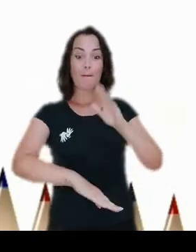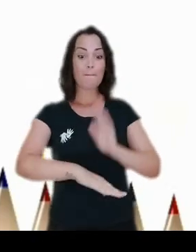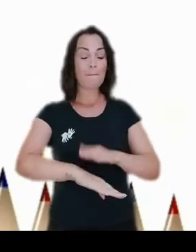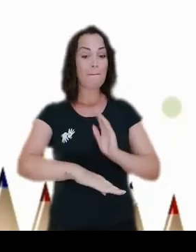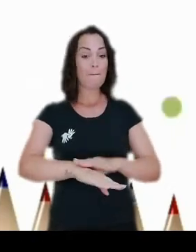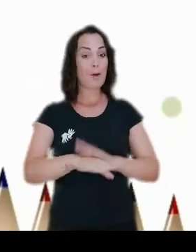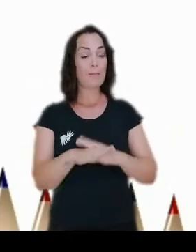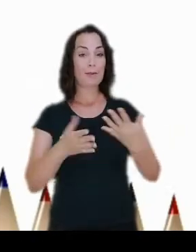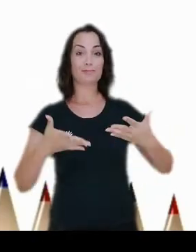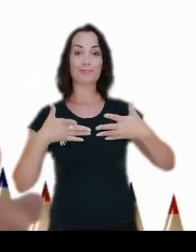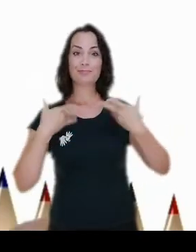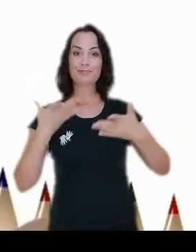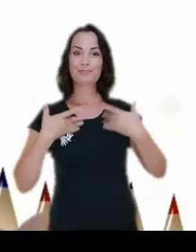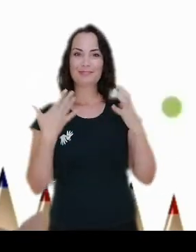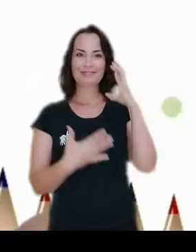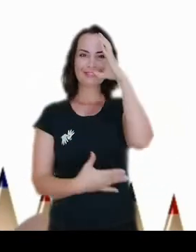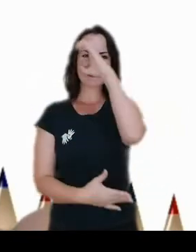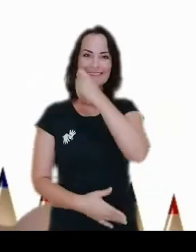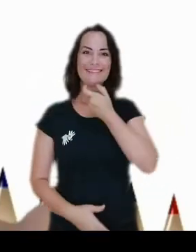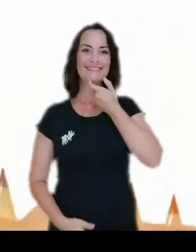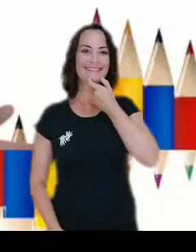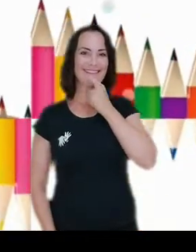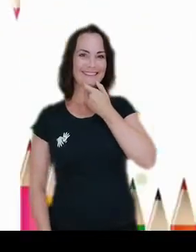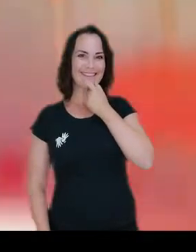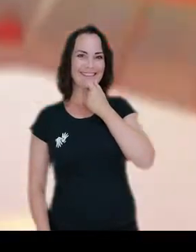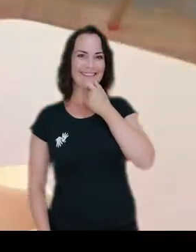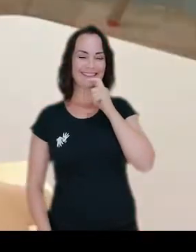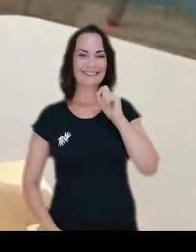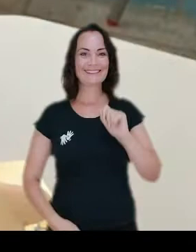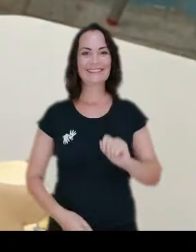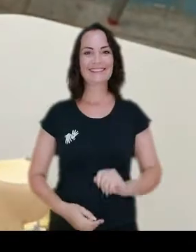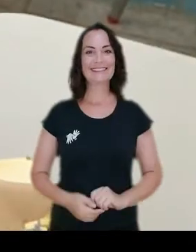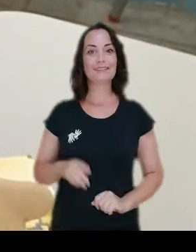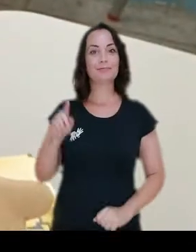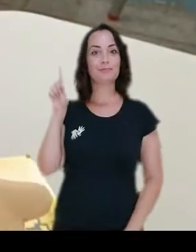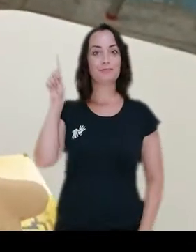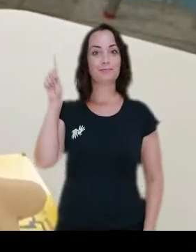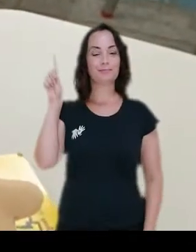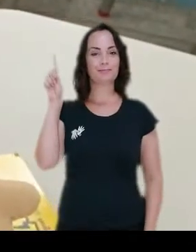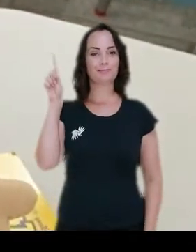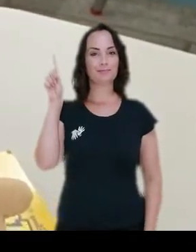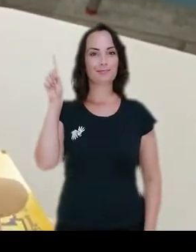IN ENGLISH - em inglês!!! Hello teacher,